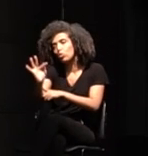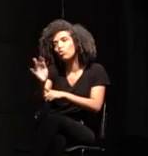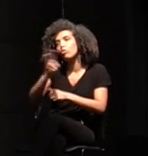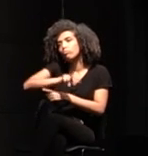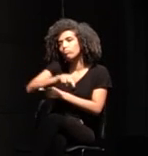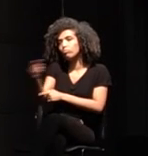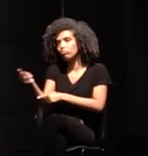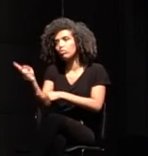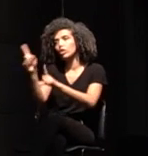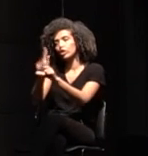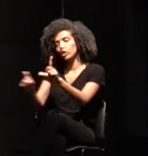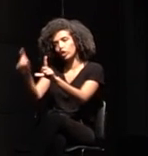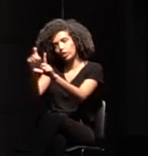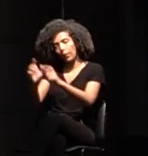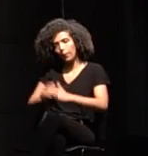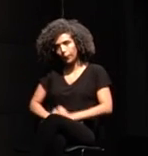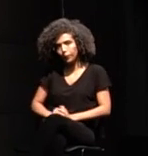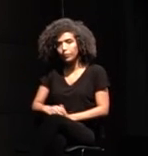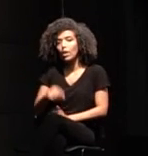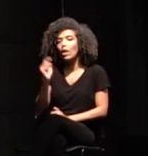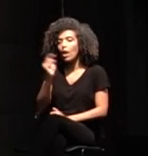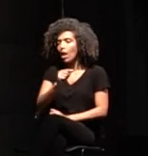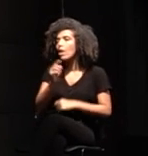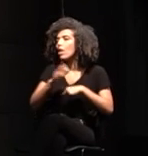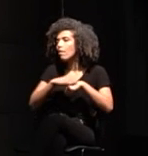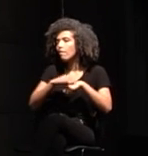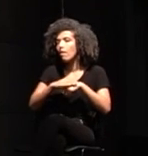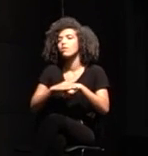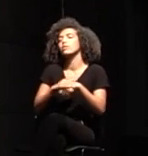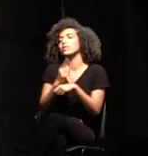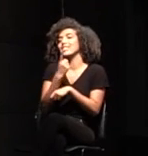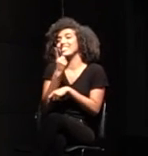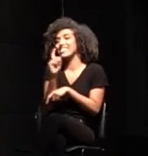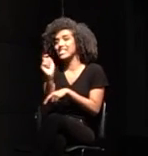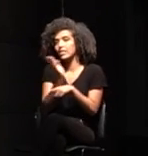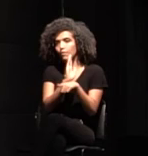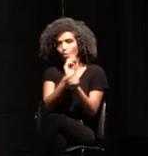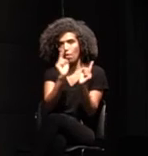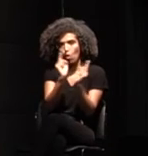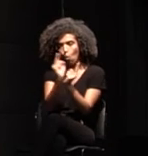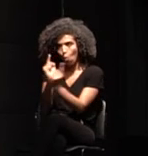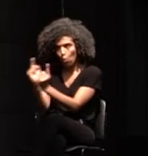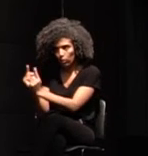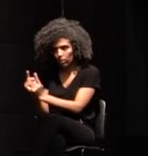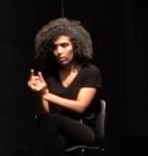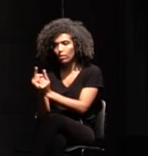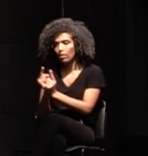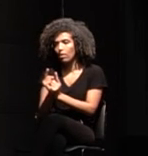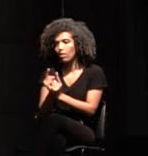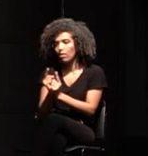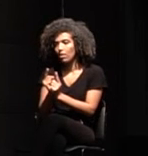Mangini fez quinze curtas-metragens e também alguns longas-metragens,